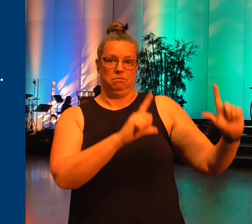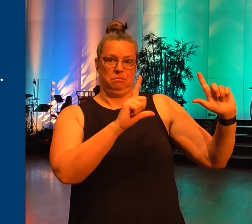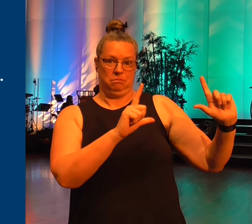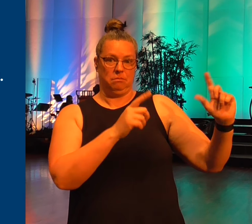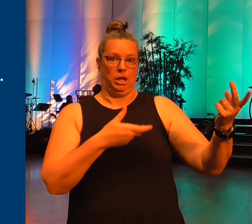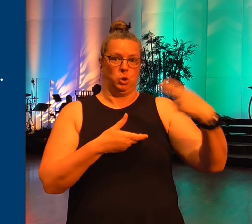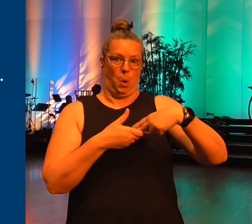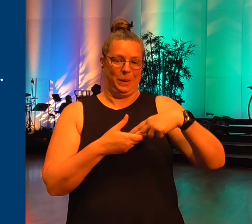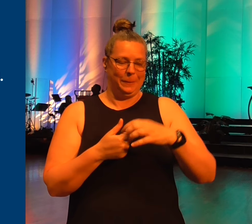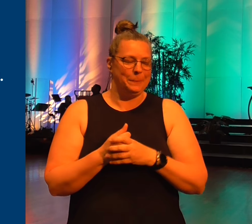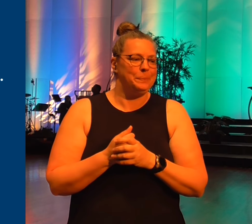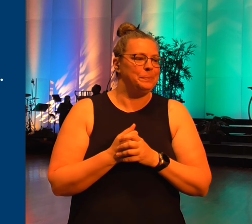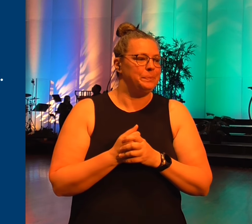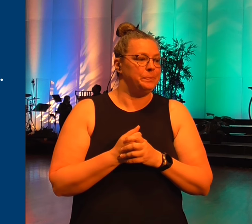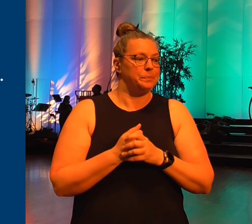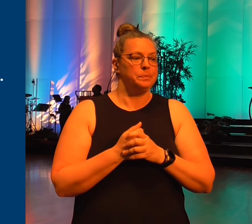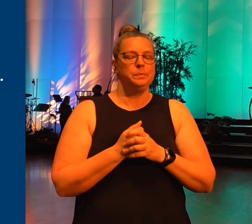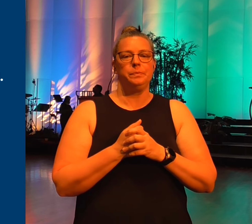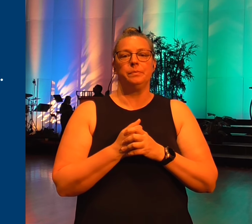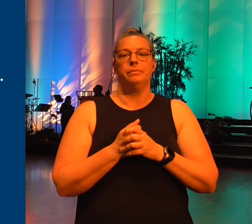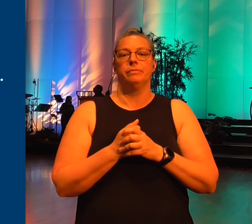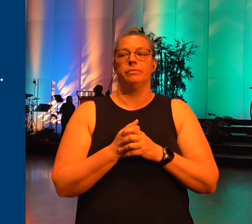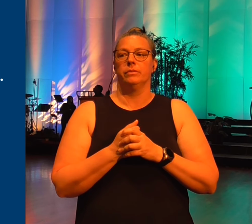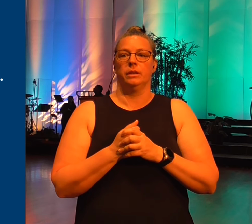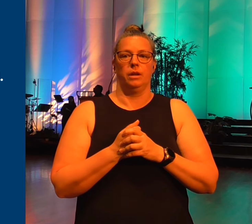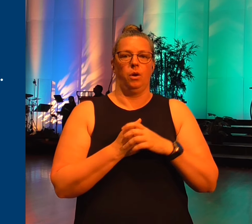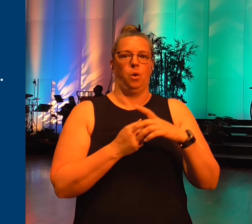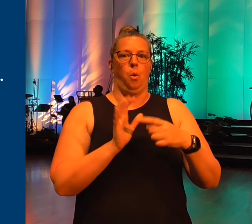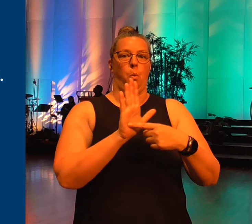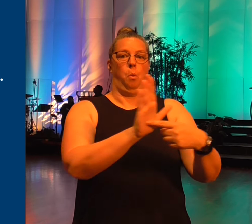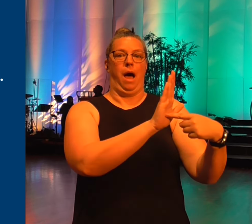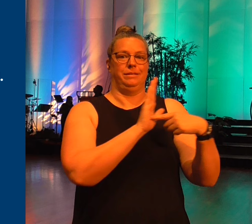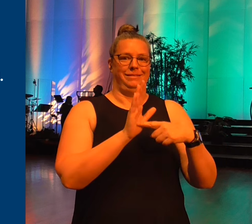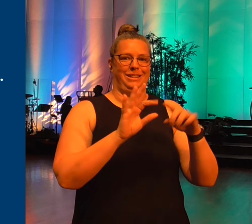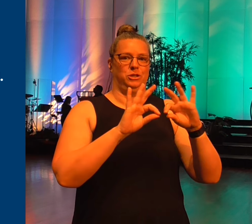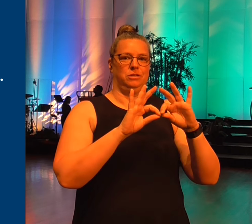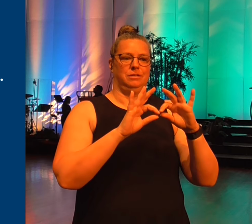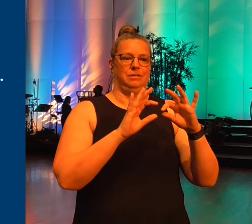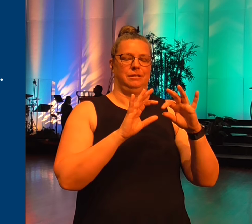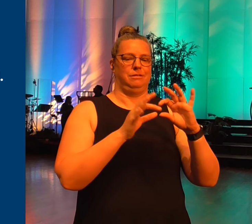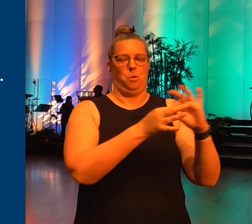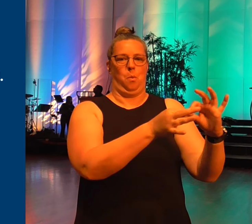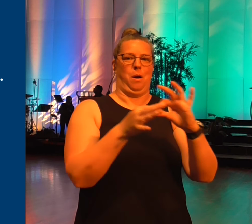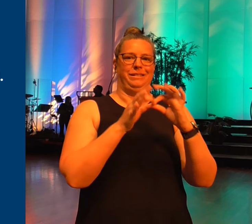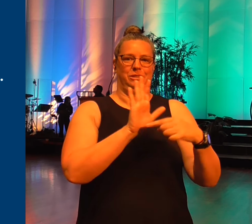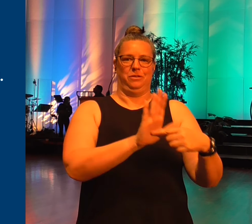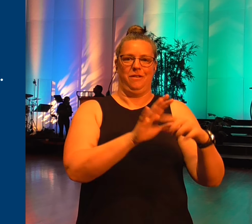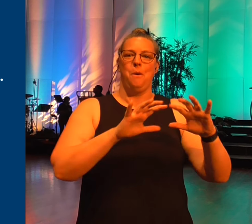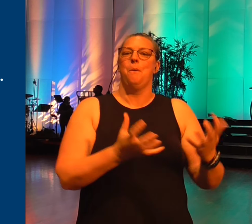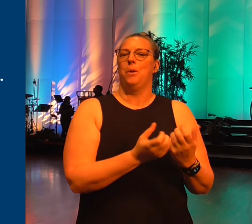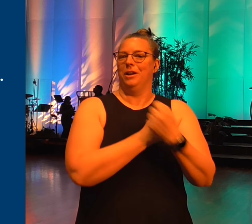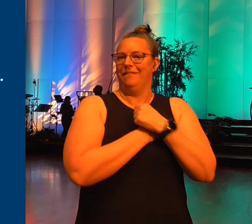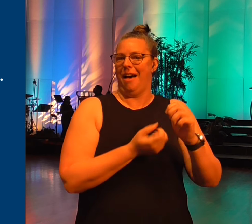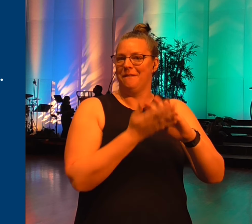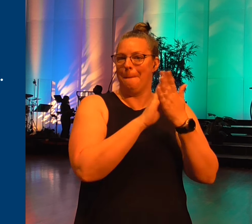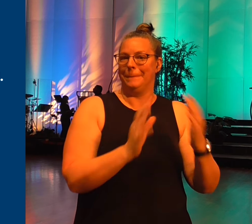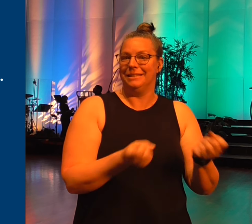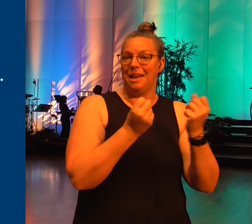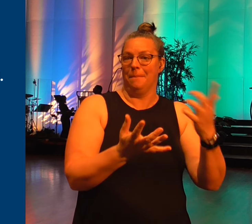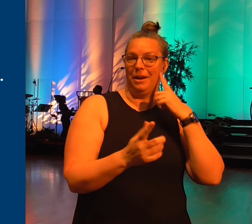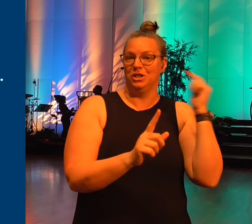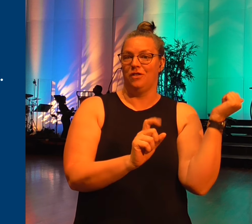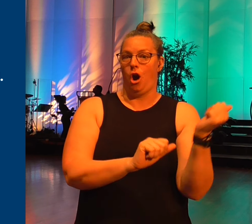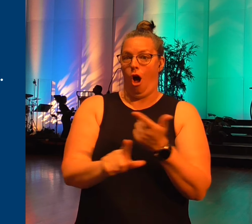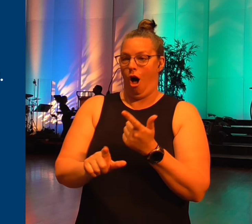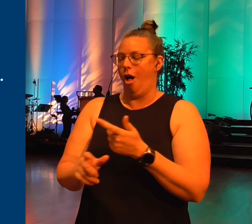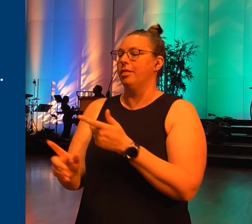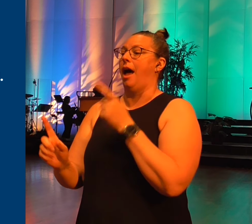dice así Esto reveló un mundo de amor, paz y abundancia para todos Y nuestra misión de servir